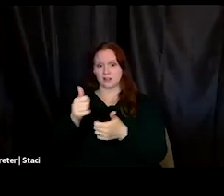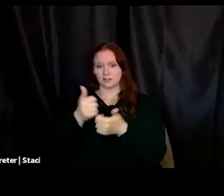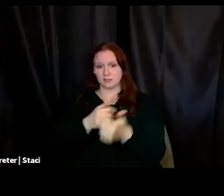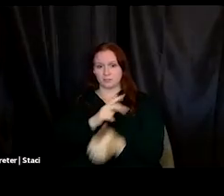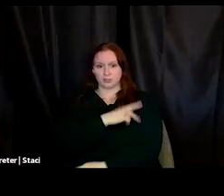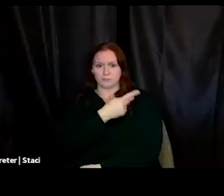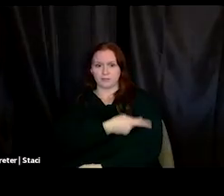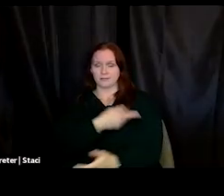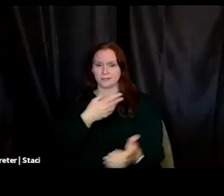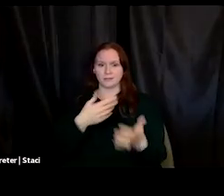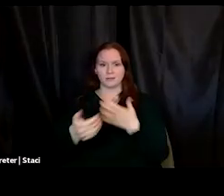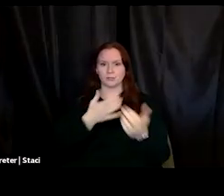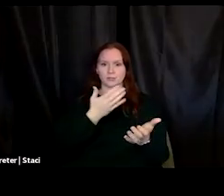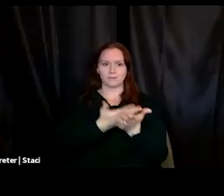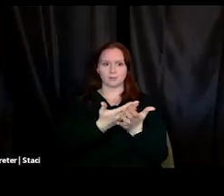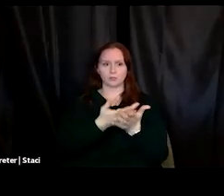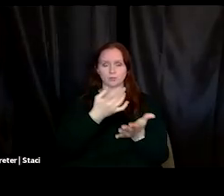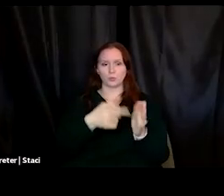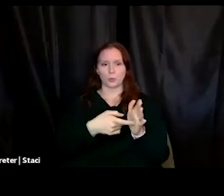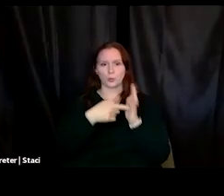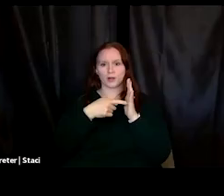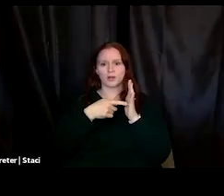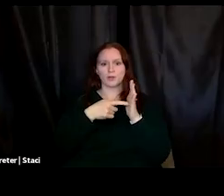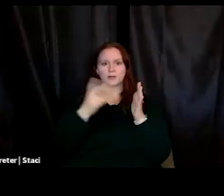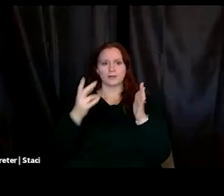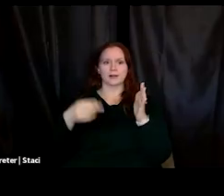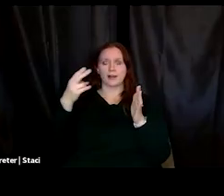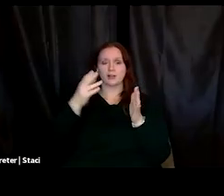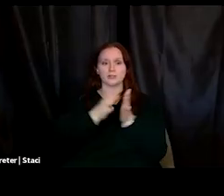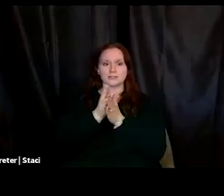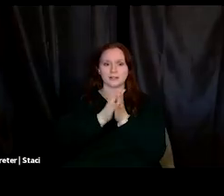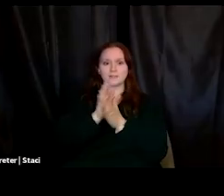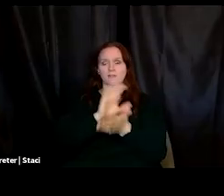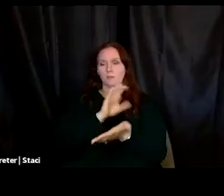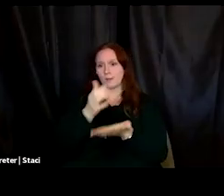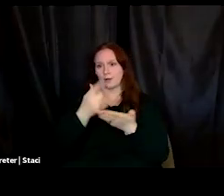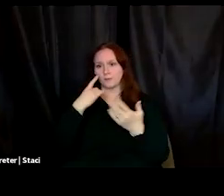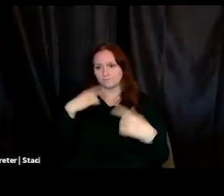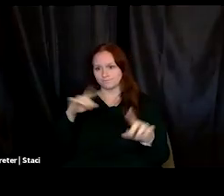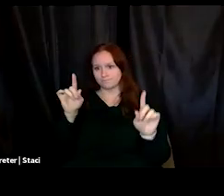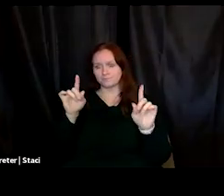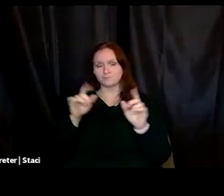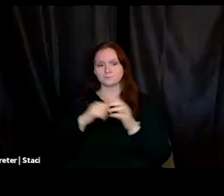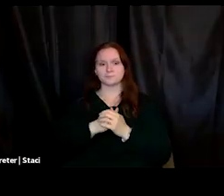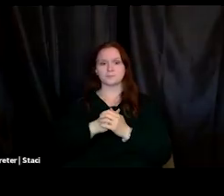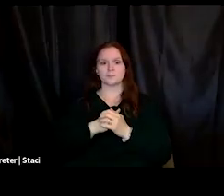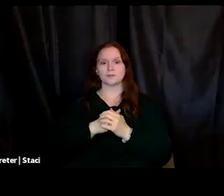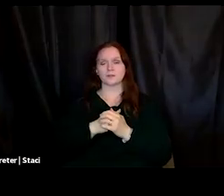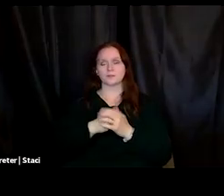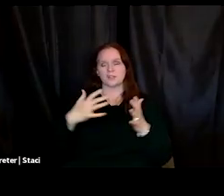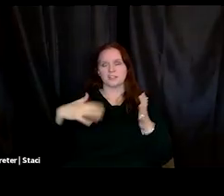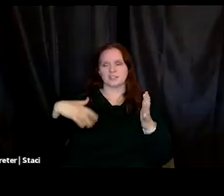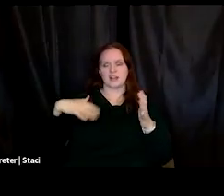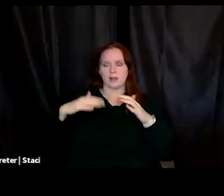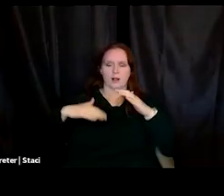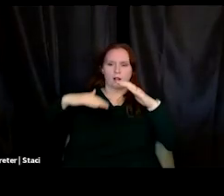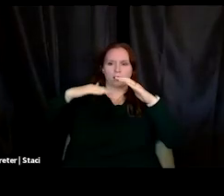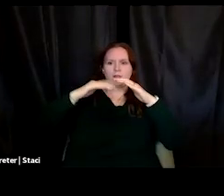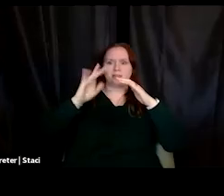por qué tienes que proporcionar tu información personal en ese formulario. Y realmente la intención es para que la SSA pueda verificar tu identidad.